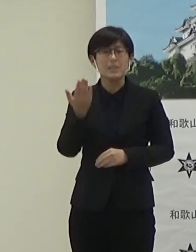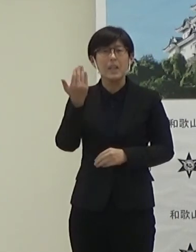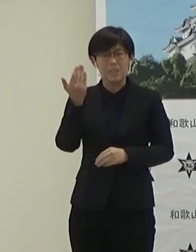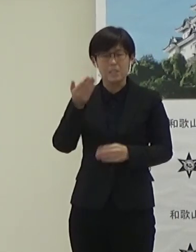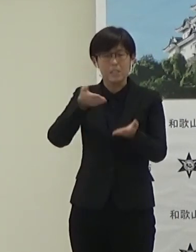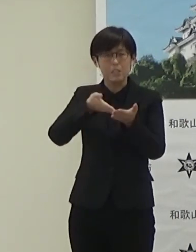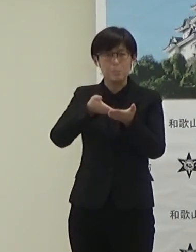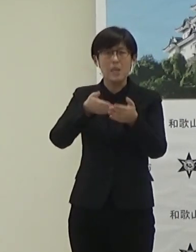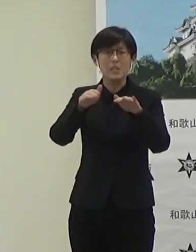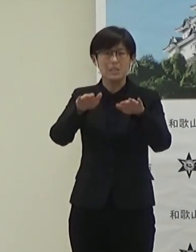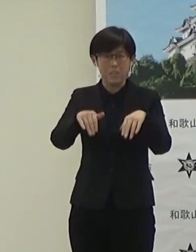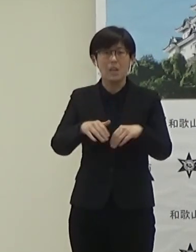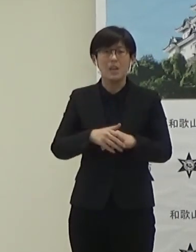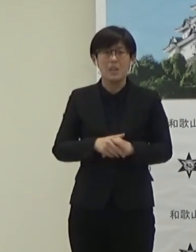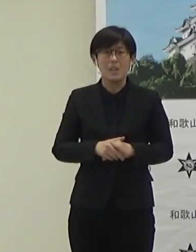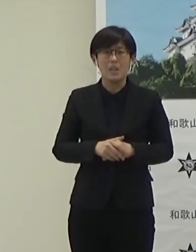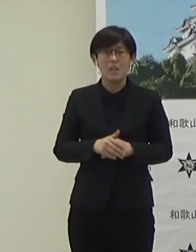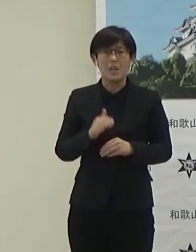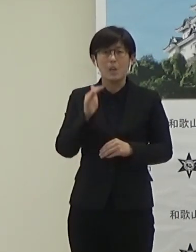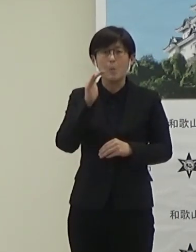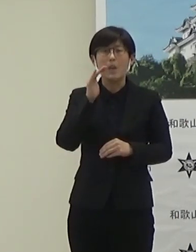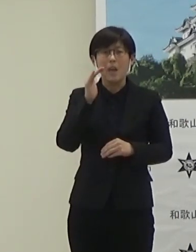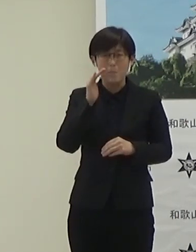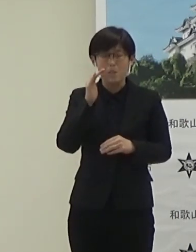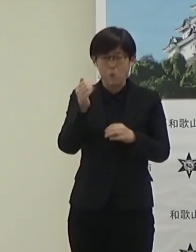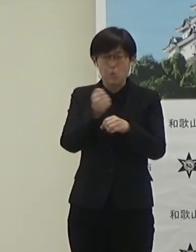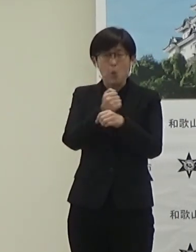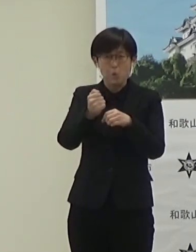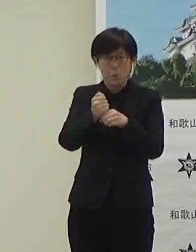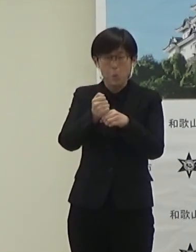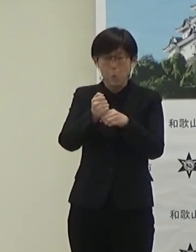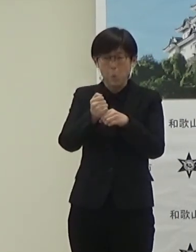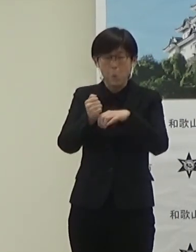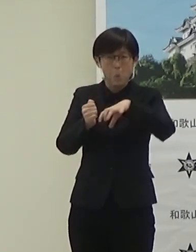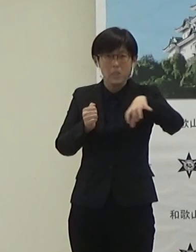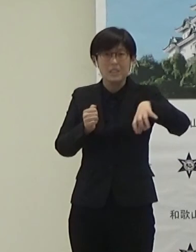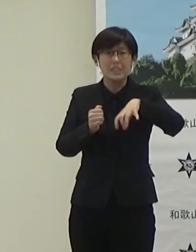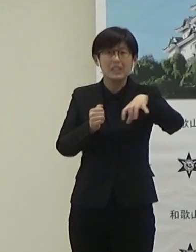和歌山の工業地帯ってのは割と臨海工業地帯 日鉄さんでも花王さんでも